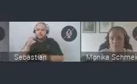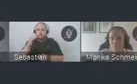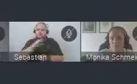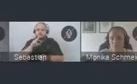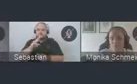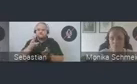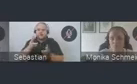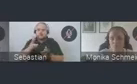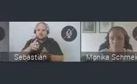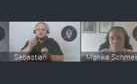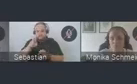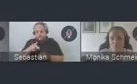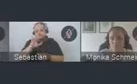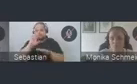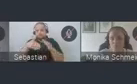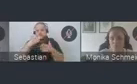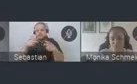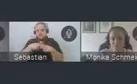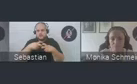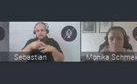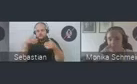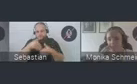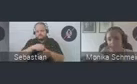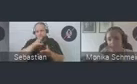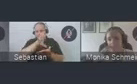scenariusze są dostępne na stronie metoda.spoledkurs.pl,